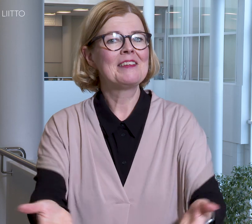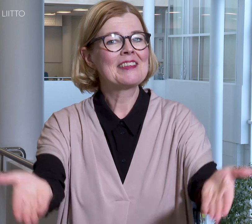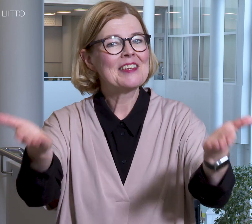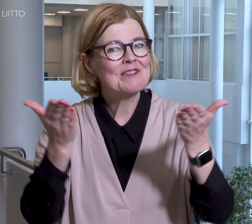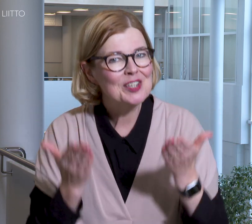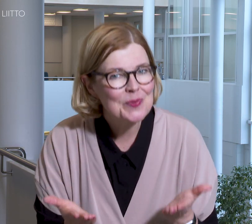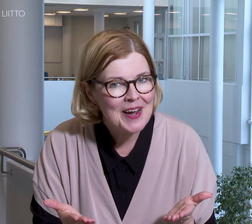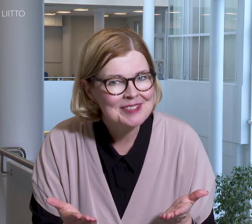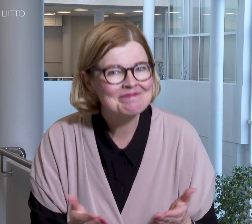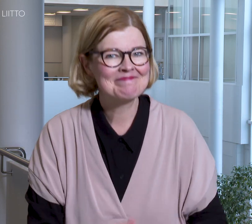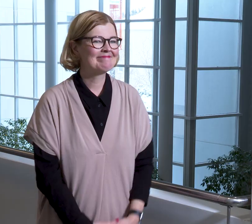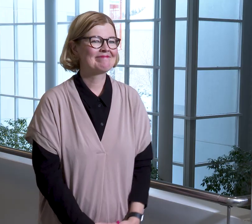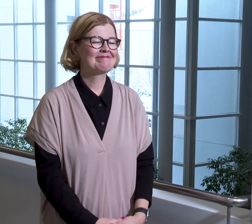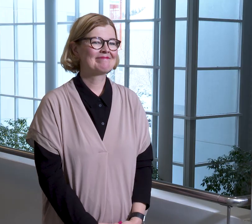Lämpimästi tervetuloa webinaariin!